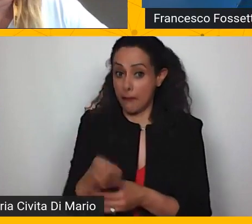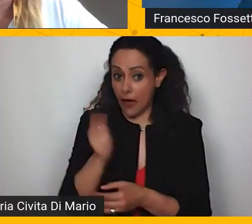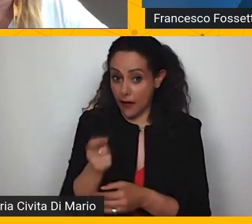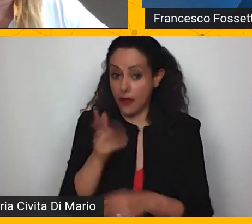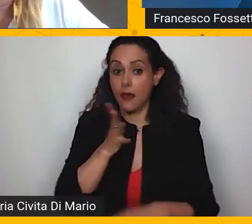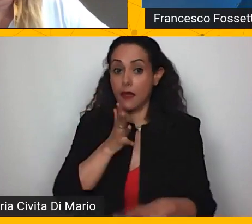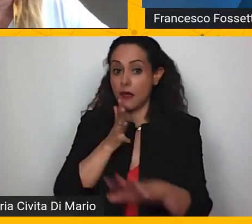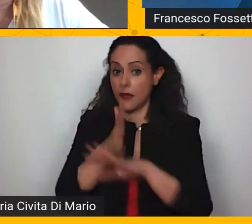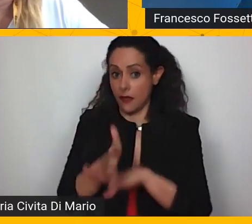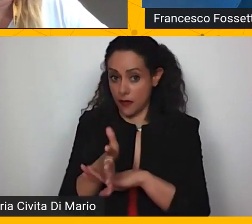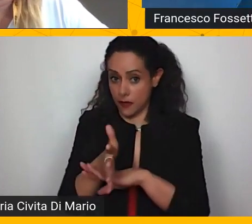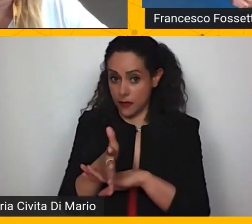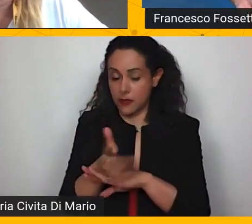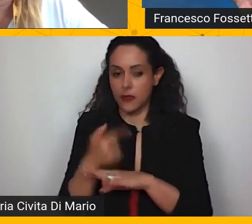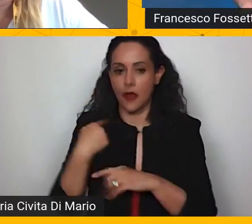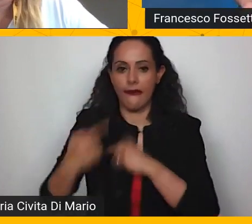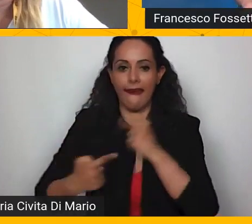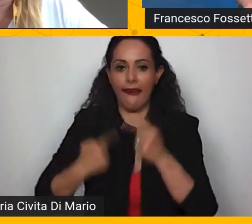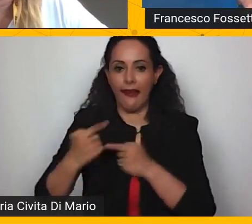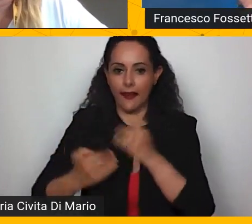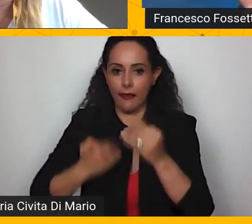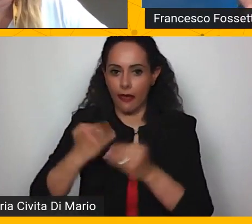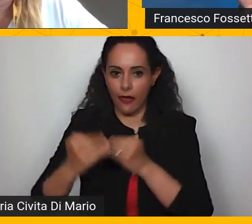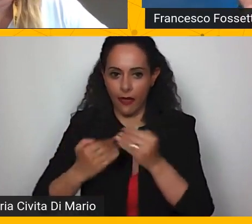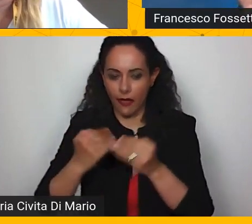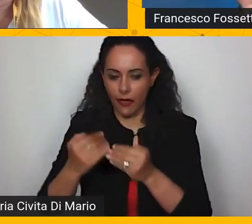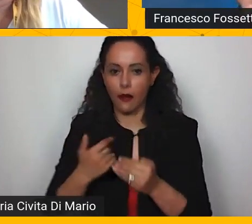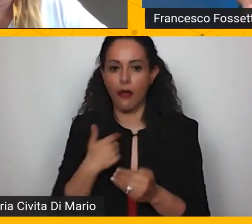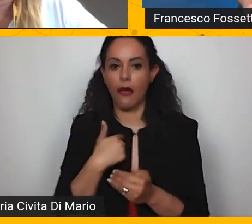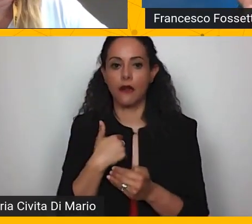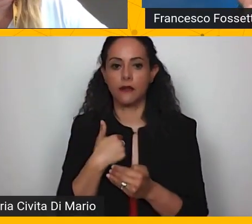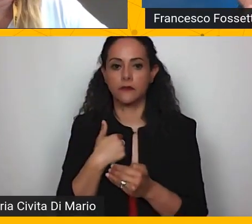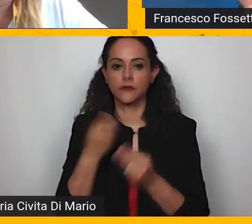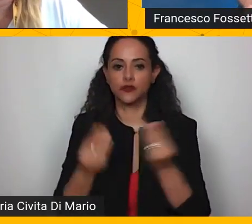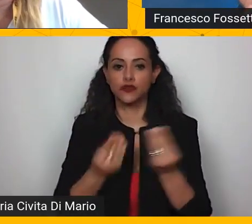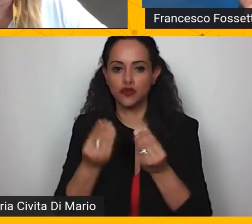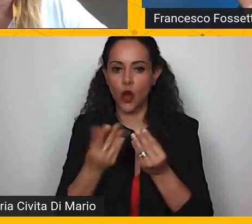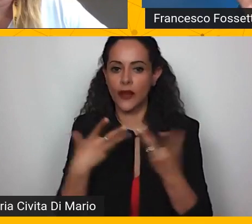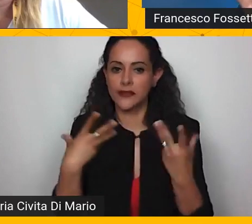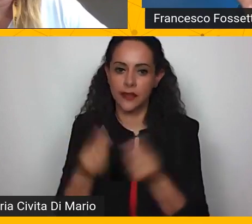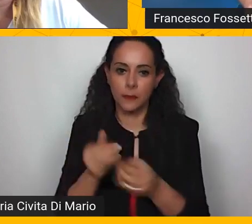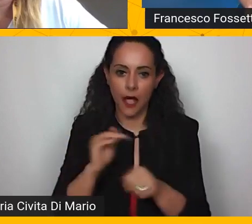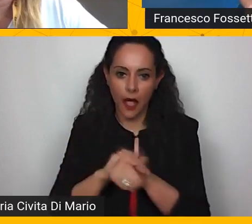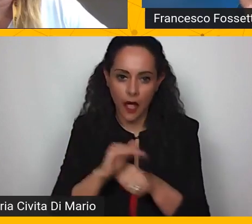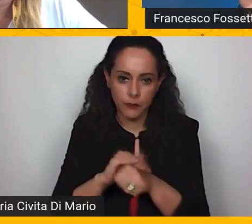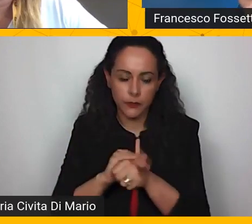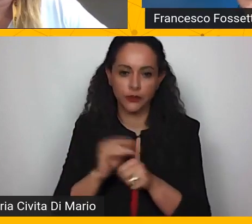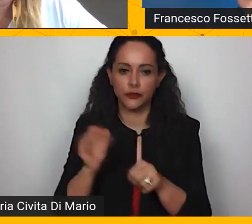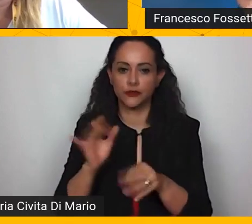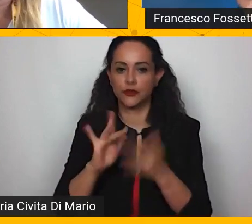dentro e si può fare eh la propria carriera, si può giocare in locale con gli